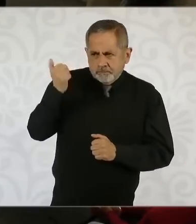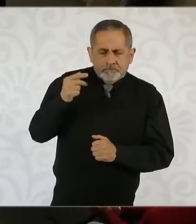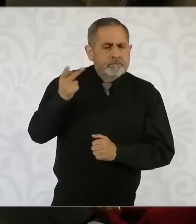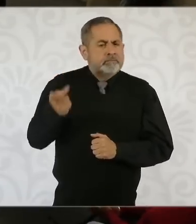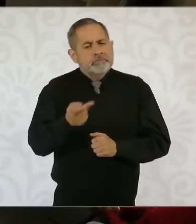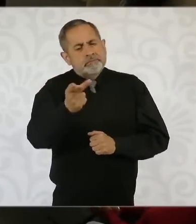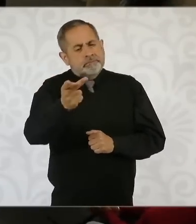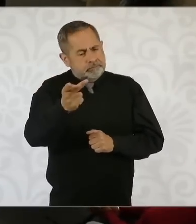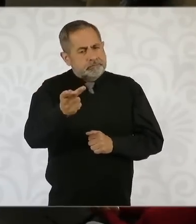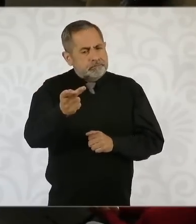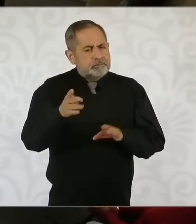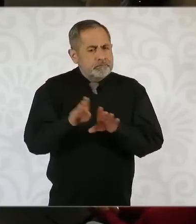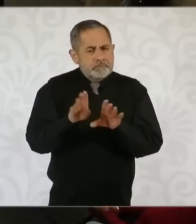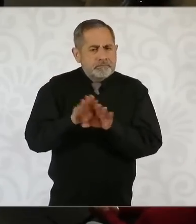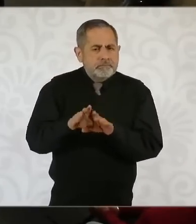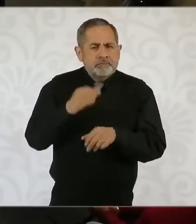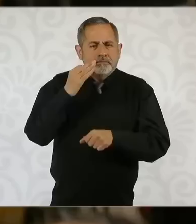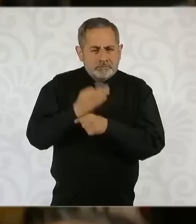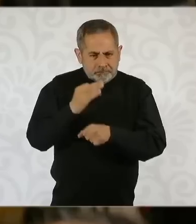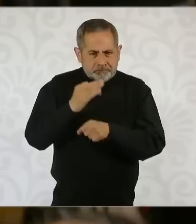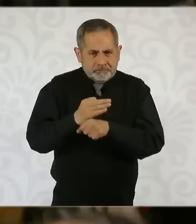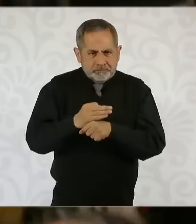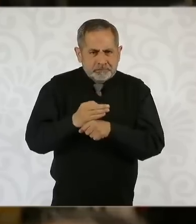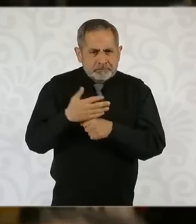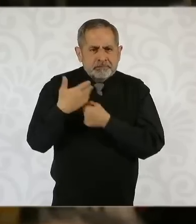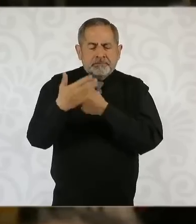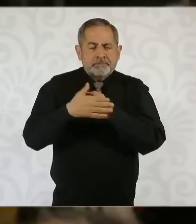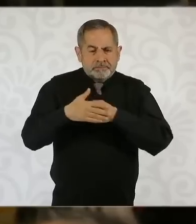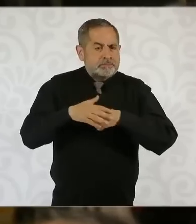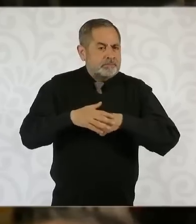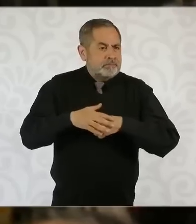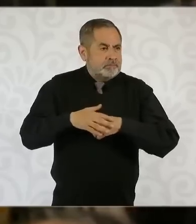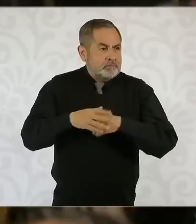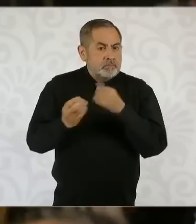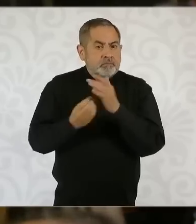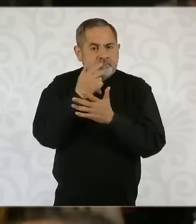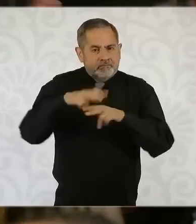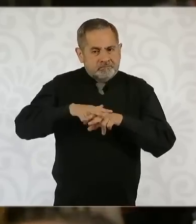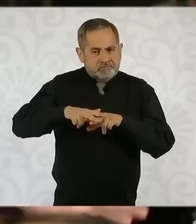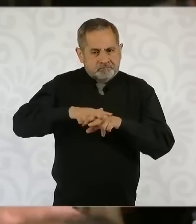está haciendo un programa ferroviario de carga bastante amplio en el país aumentando las líneas